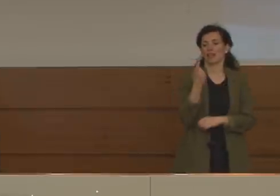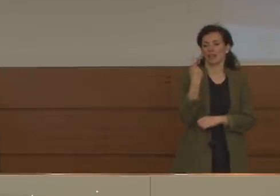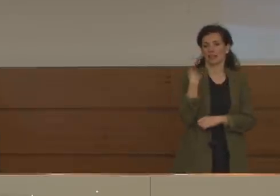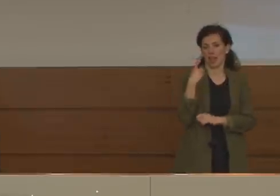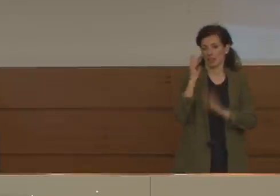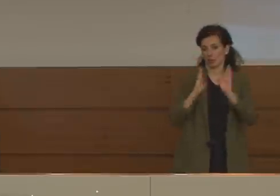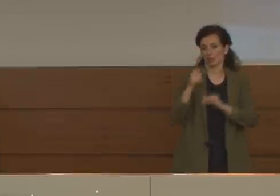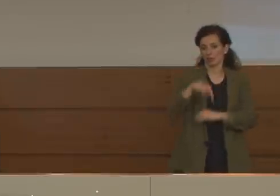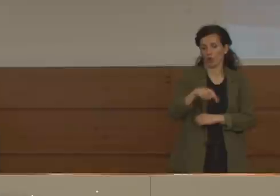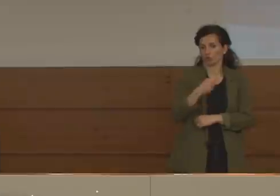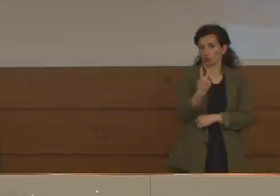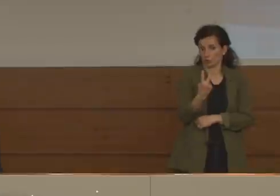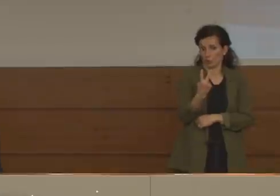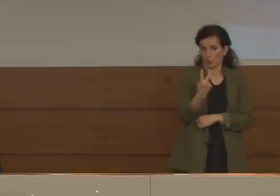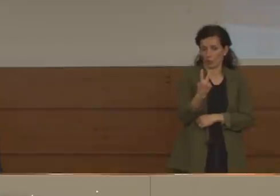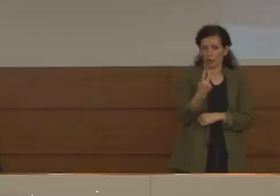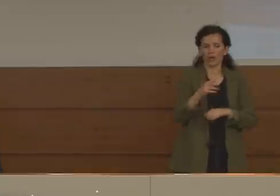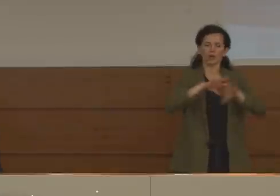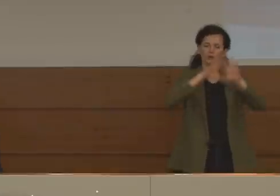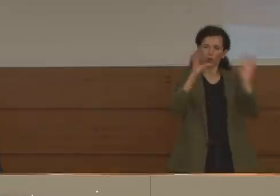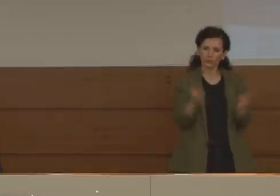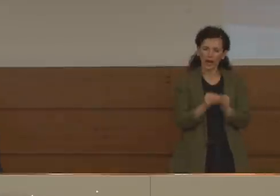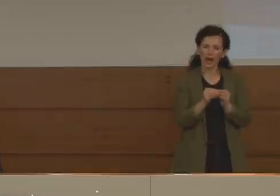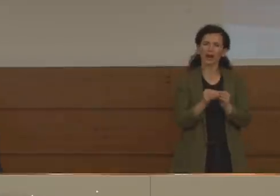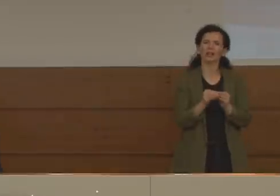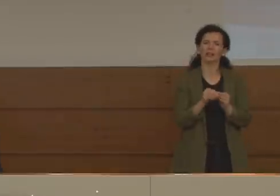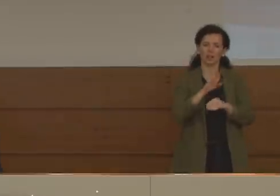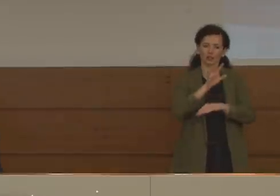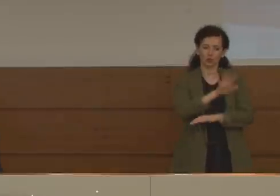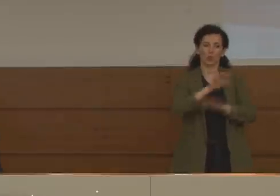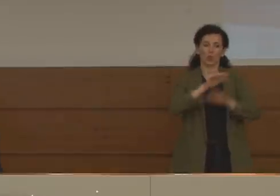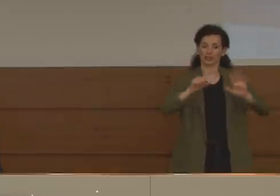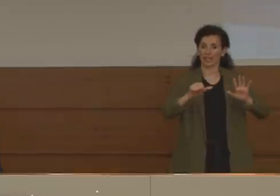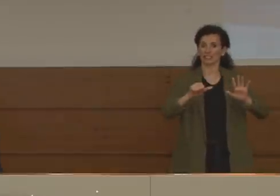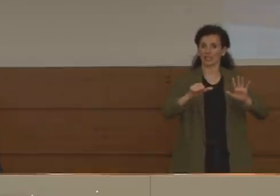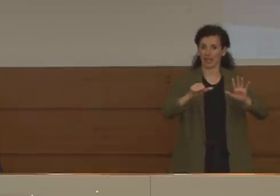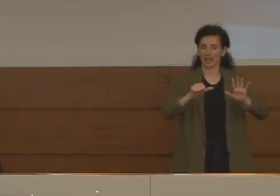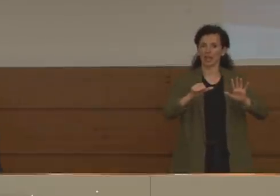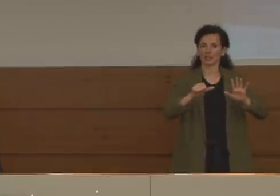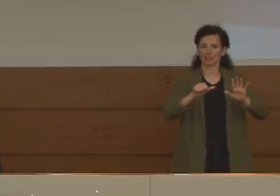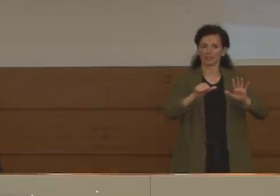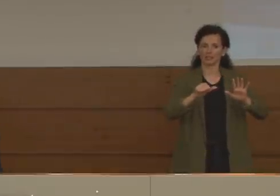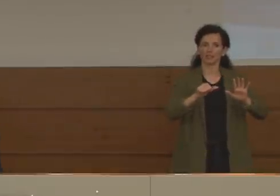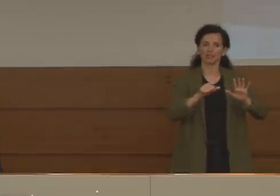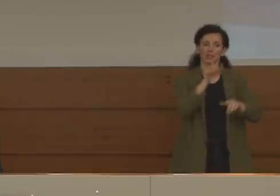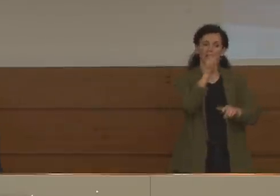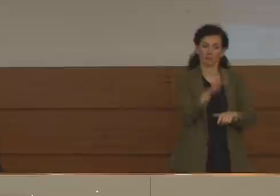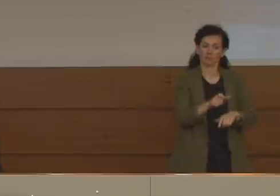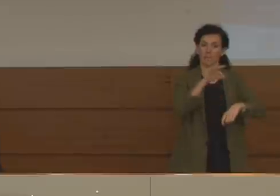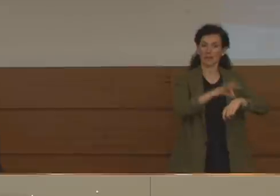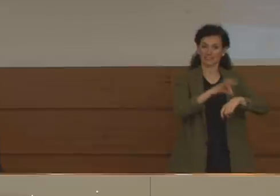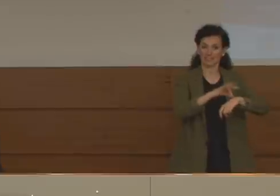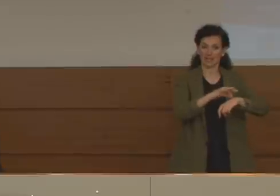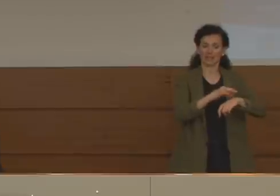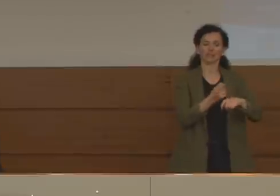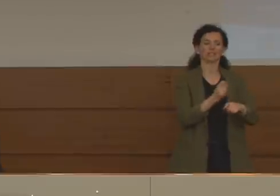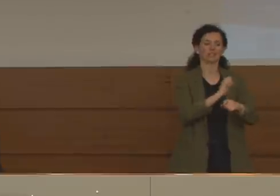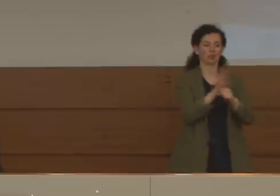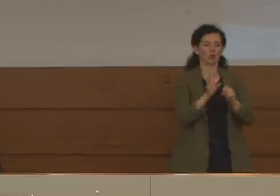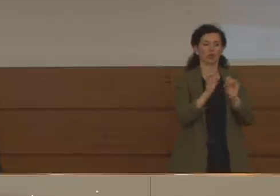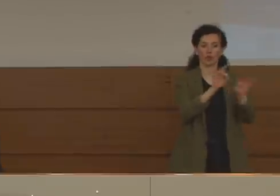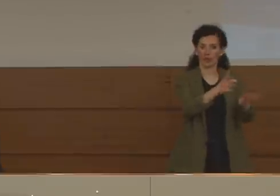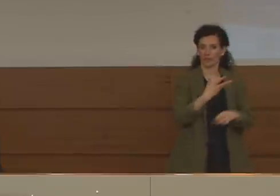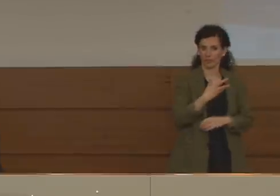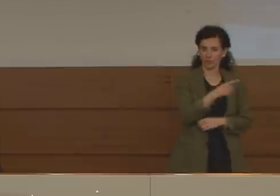In totale sono 56 pazienti affetti da coronavirus e 40 non affetti dal corona virus.